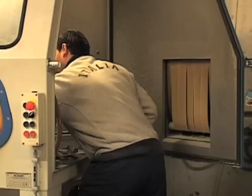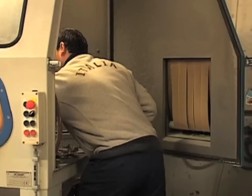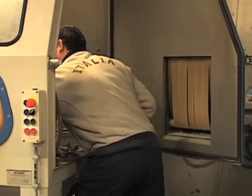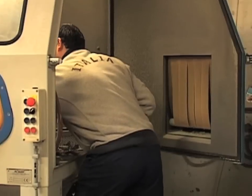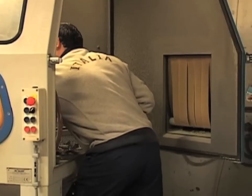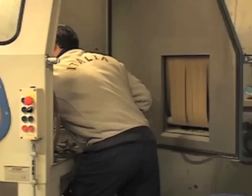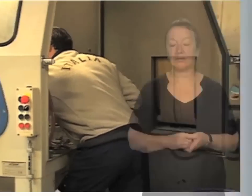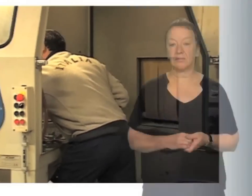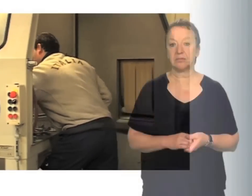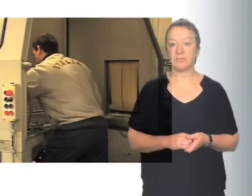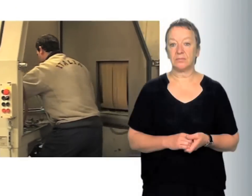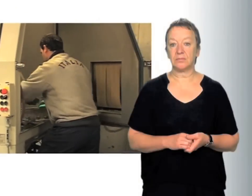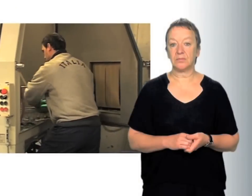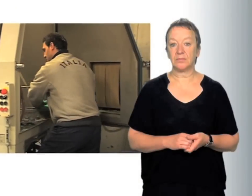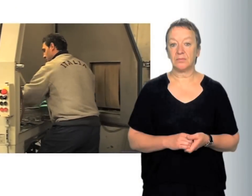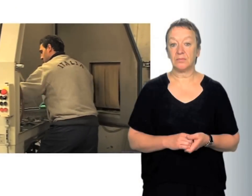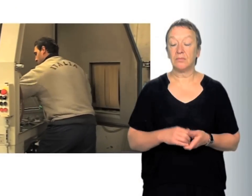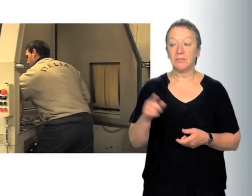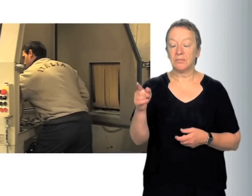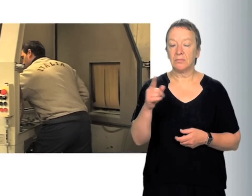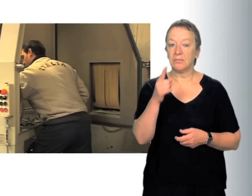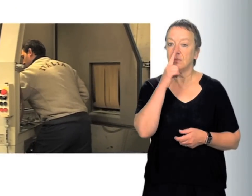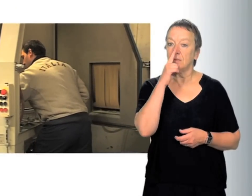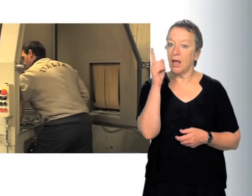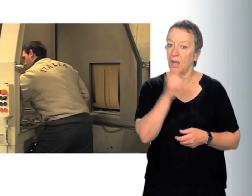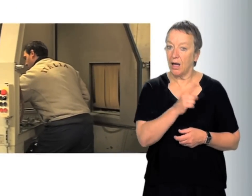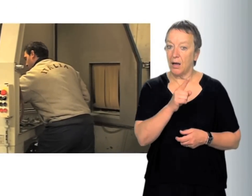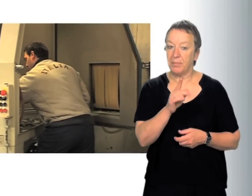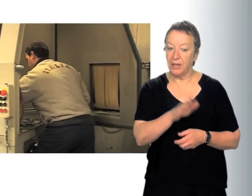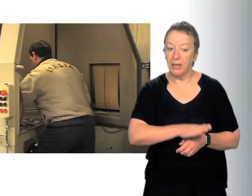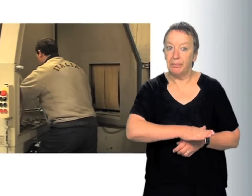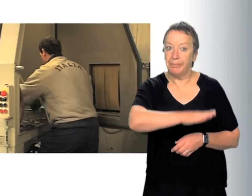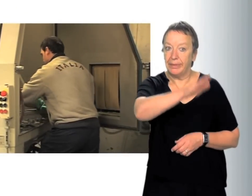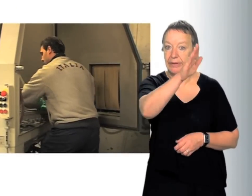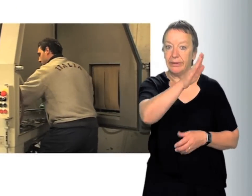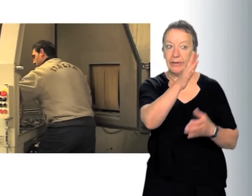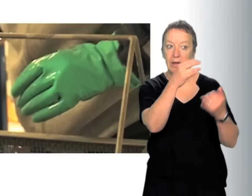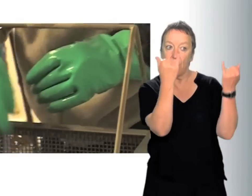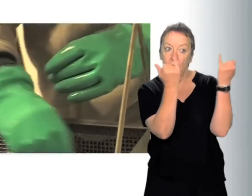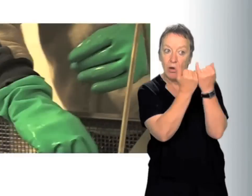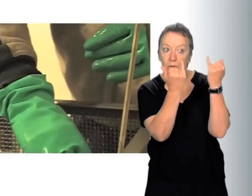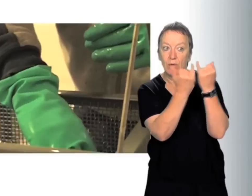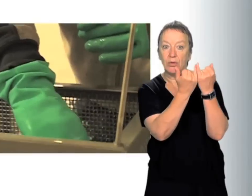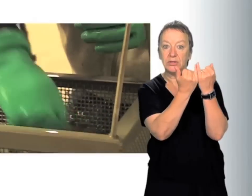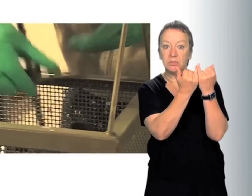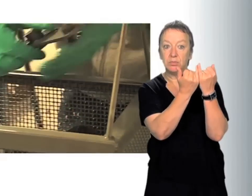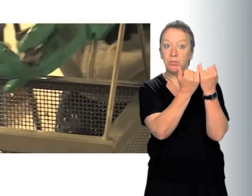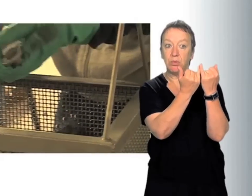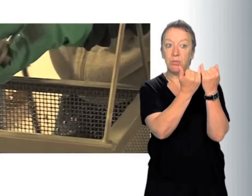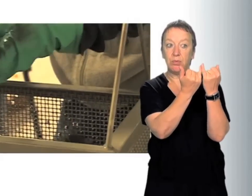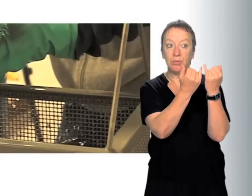Tony a évolué de façon fulgurante. Il est passé très vite sur le traitement de pièce aéronautiques,